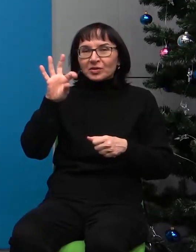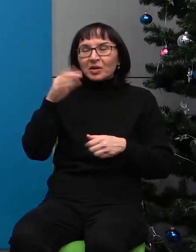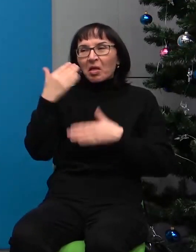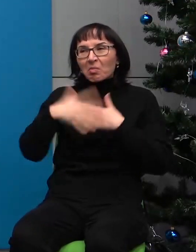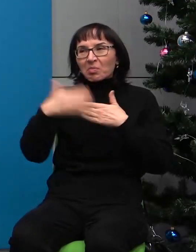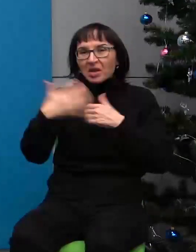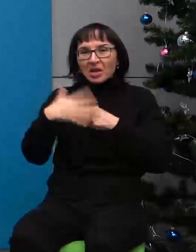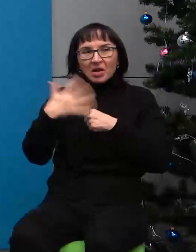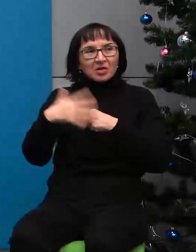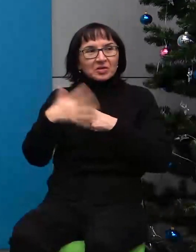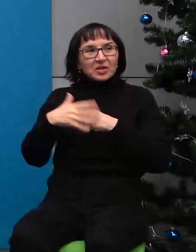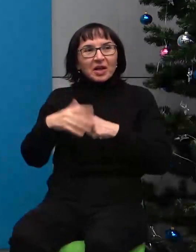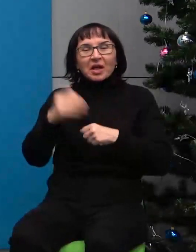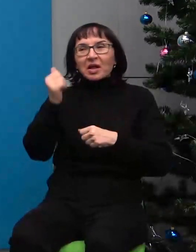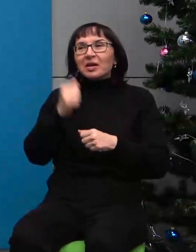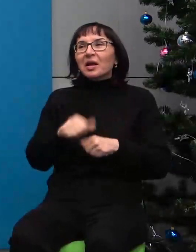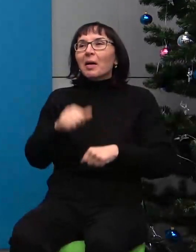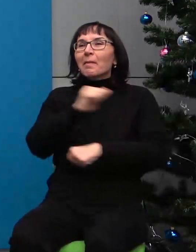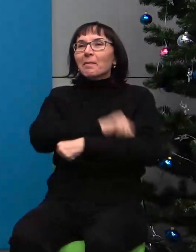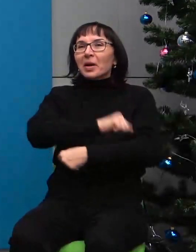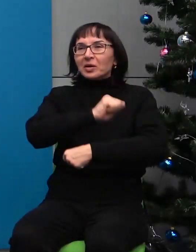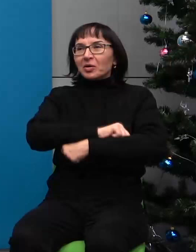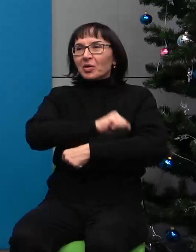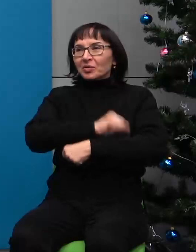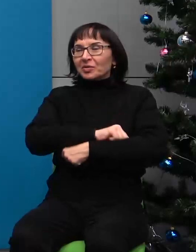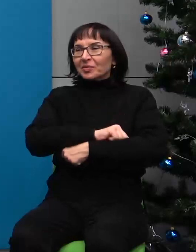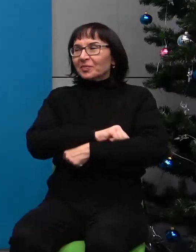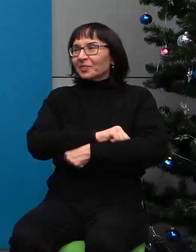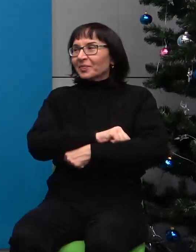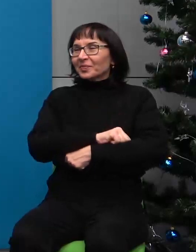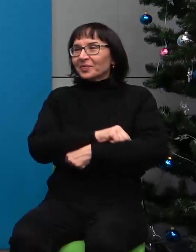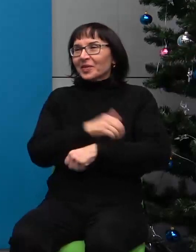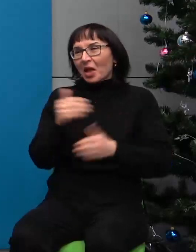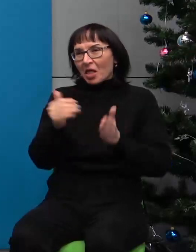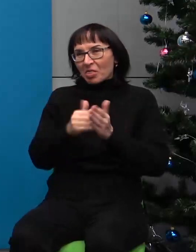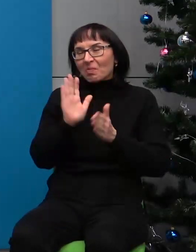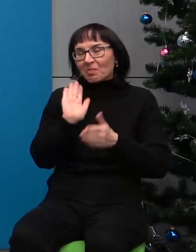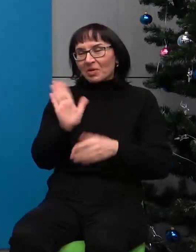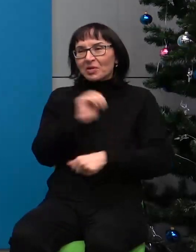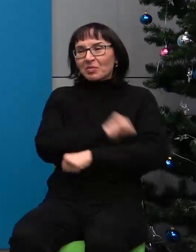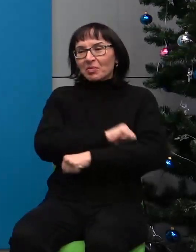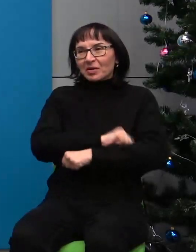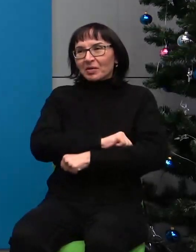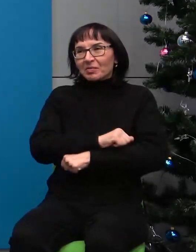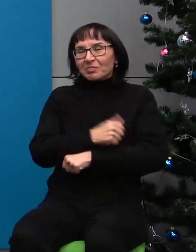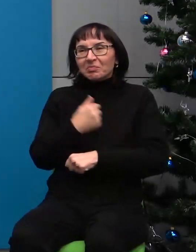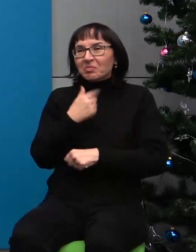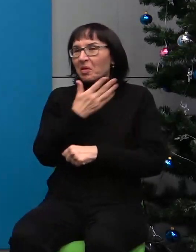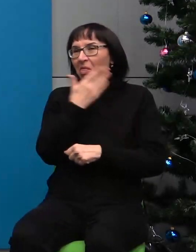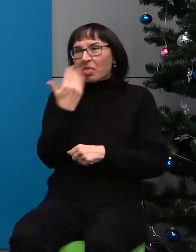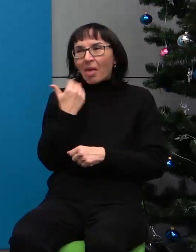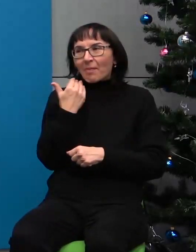Ktoś już ma bigos na balkonie? Nie, jeszcze nie. Trzeba mieć balkon. Tak, nie ma balkonu.